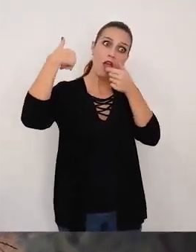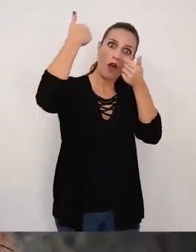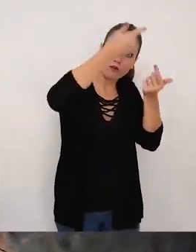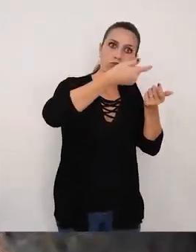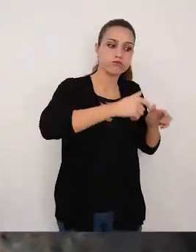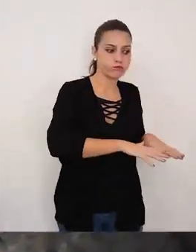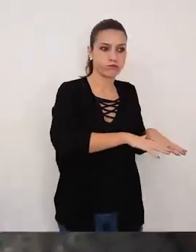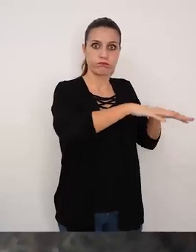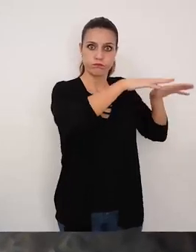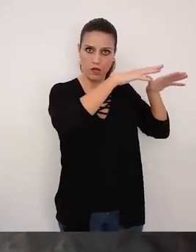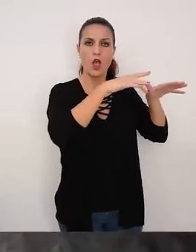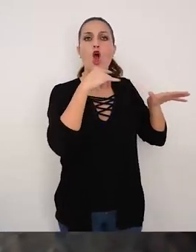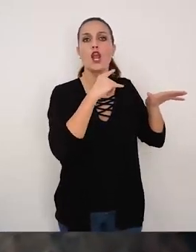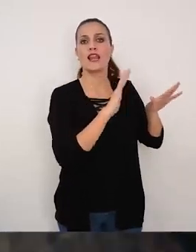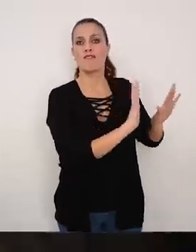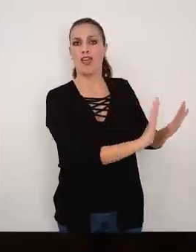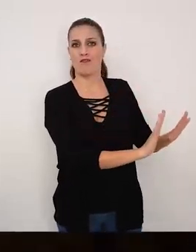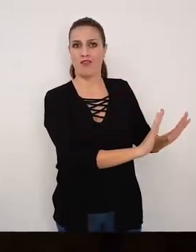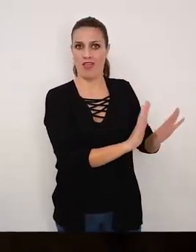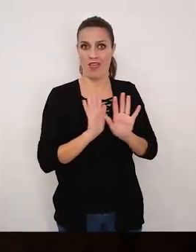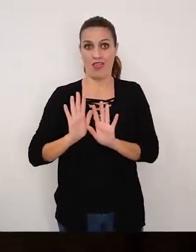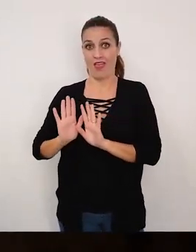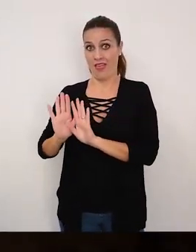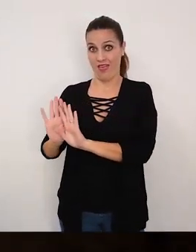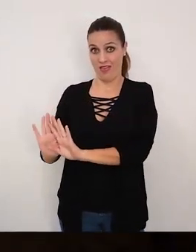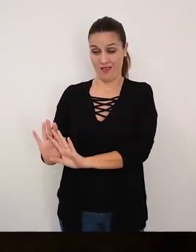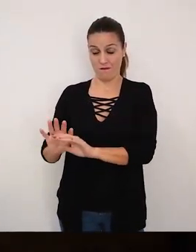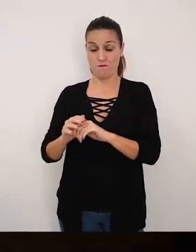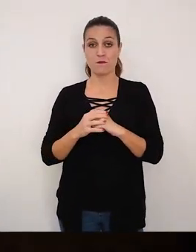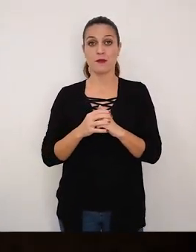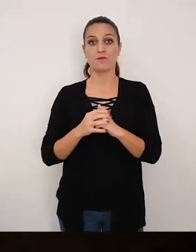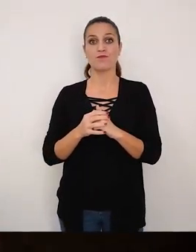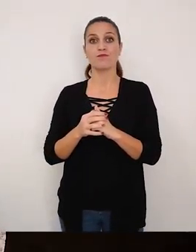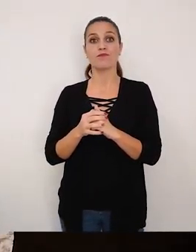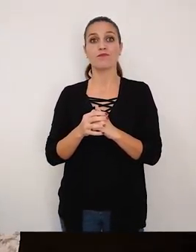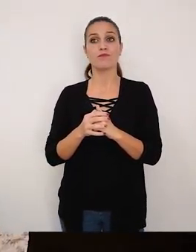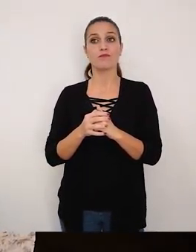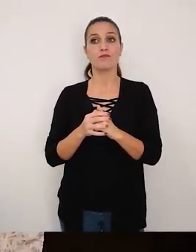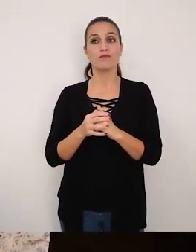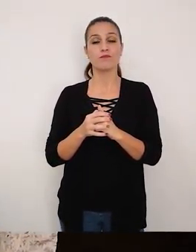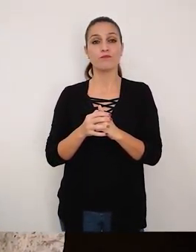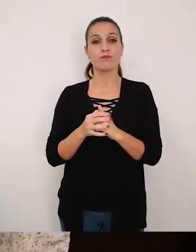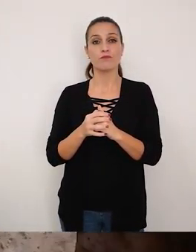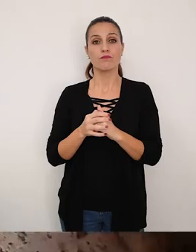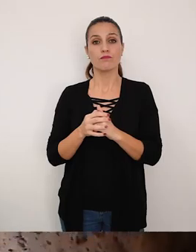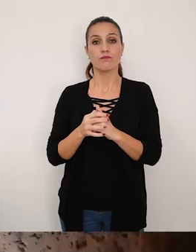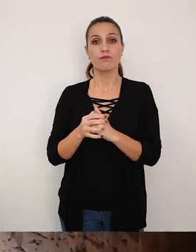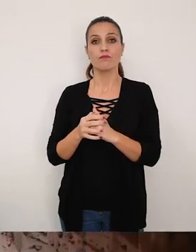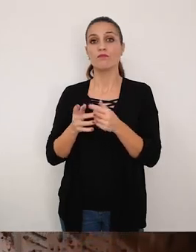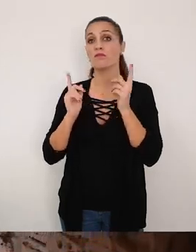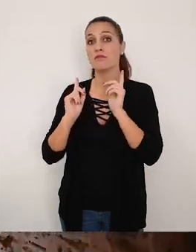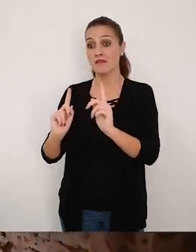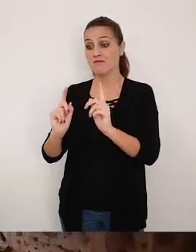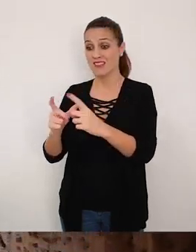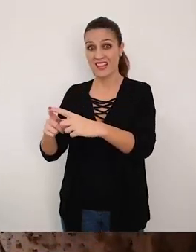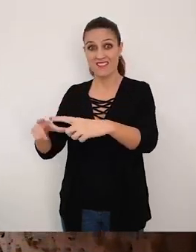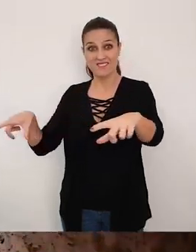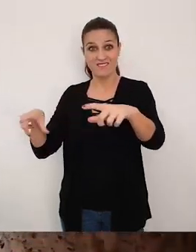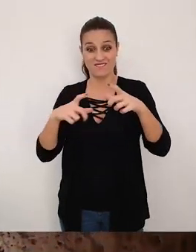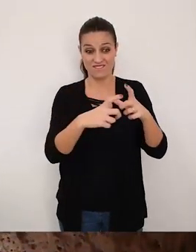Nei caratteristici invasi lapidei, a seconda della provenienza, i frutti venivano conservati